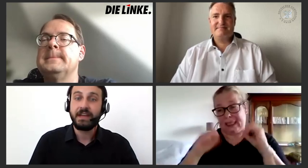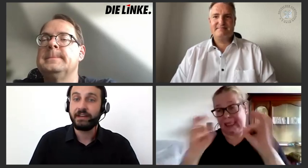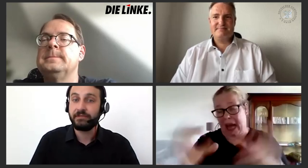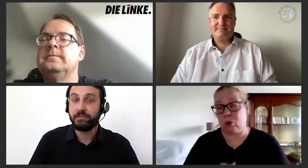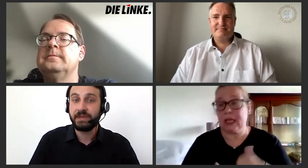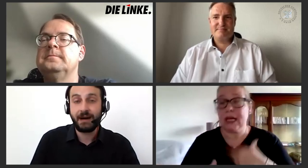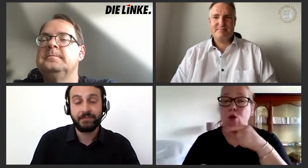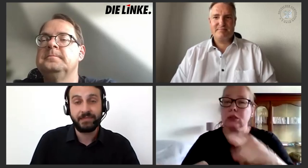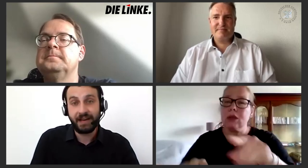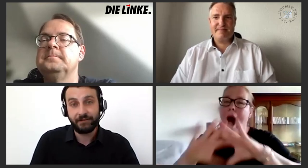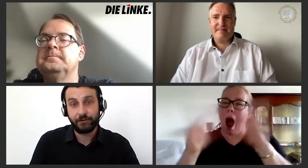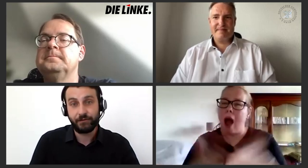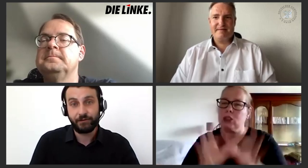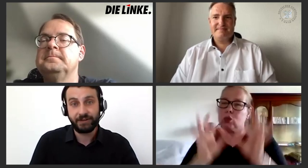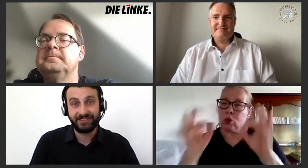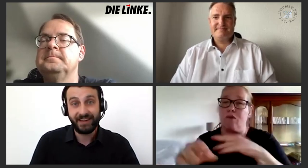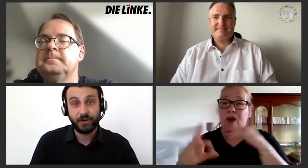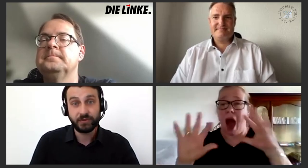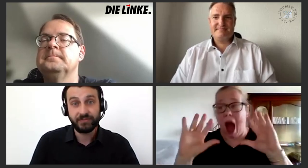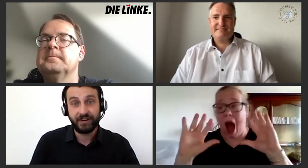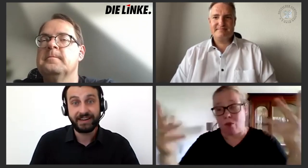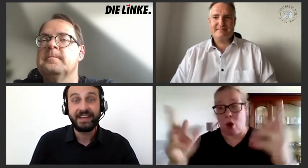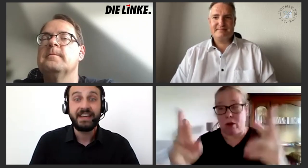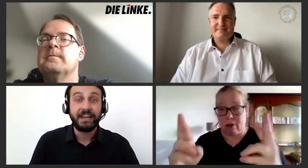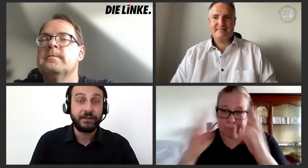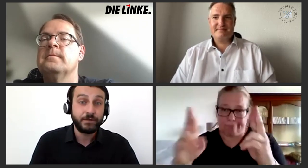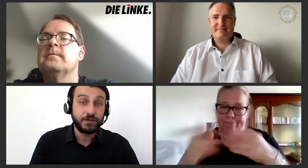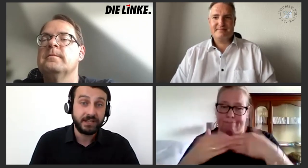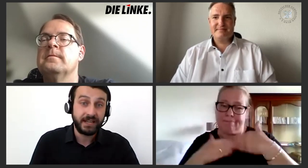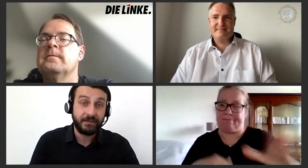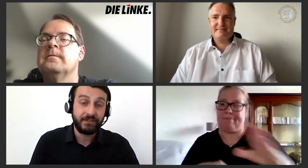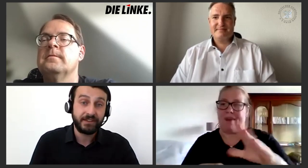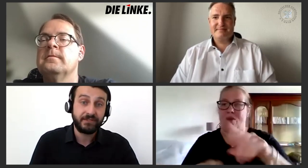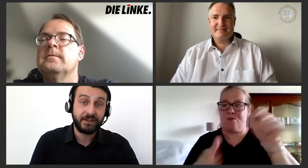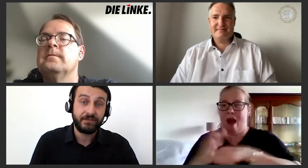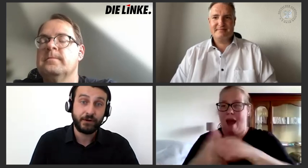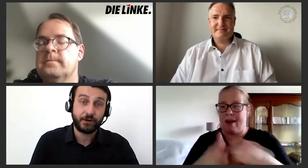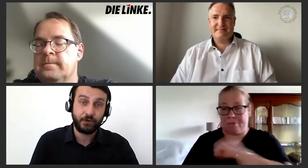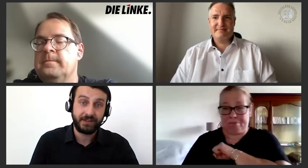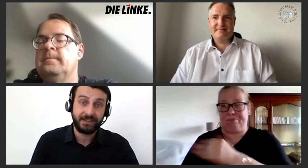uns und mir haben die Antworten von Ihnen sehr gut gefallen. Ich wünsche Ihnen ebenfalls